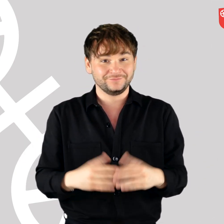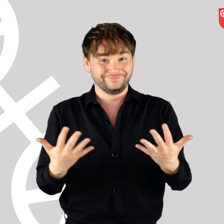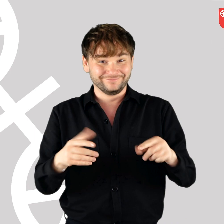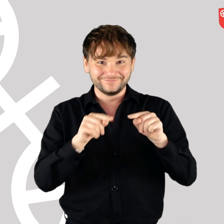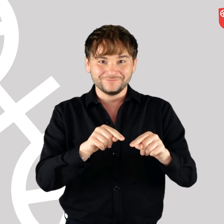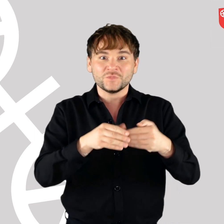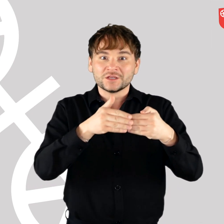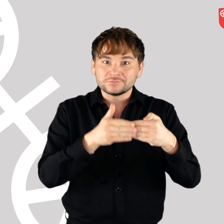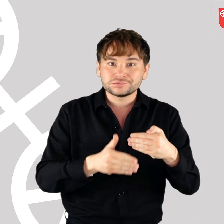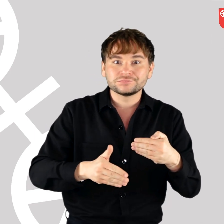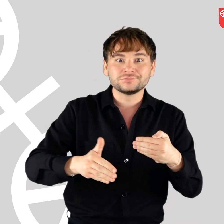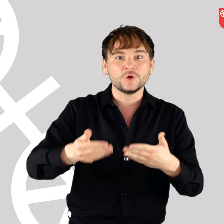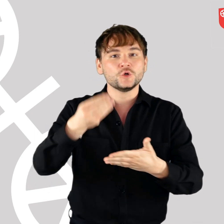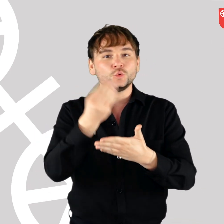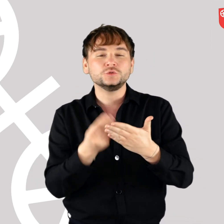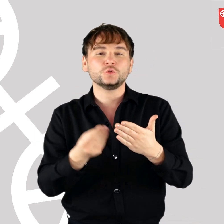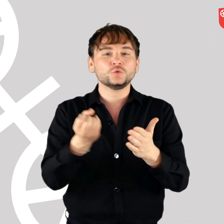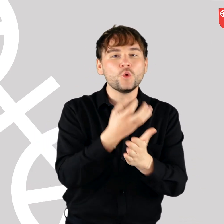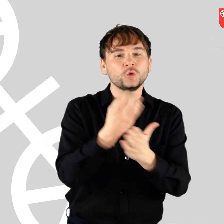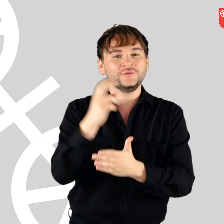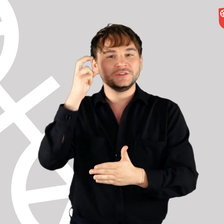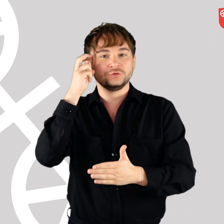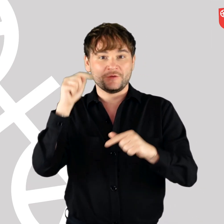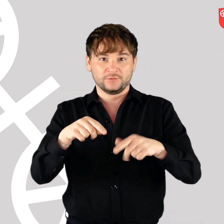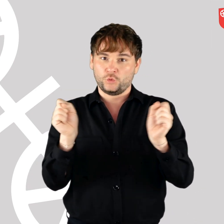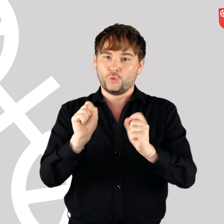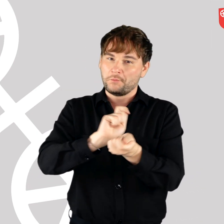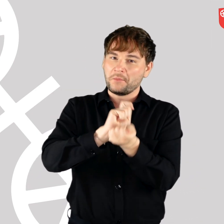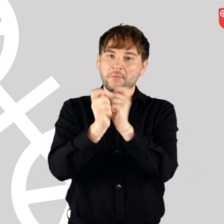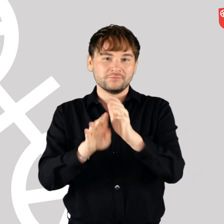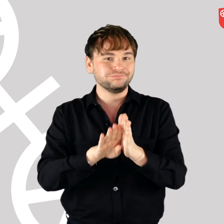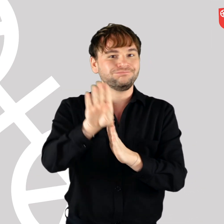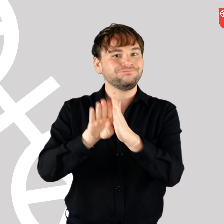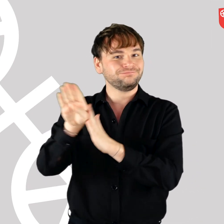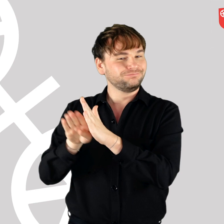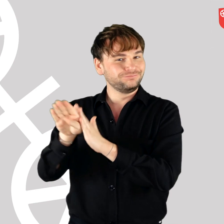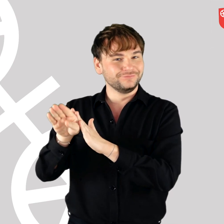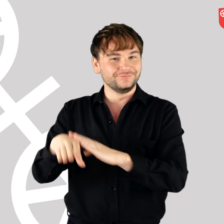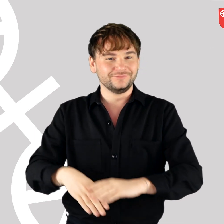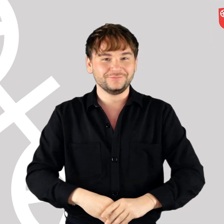Die Folgen für Kunst, Kultur und Wissenschaft sind gewaltig.